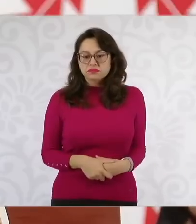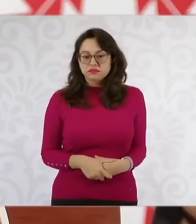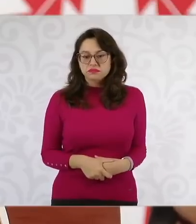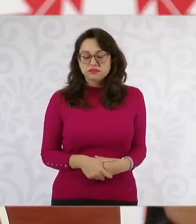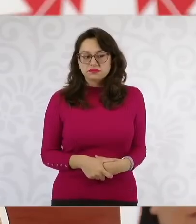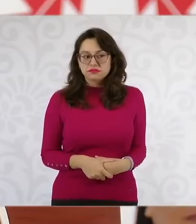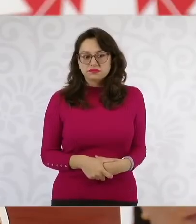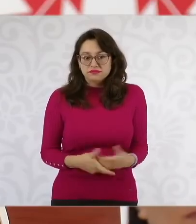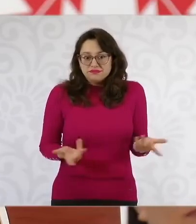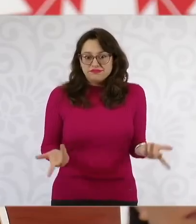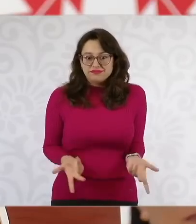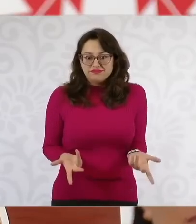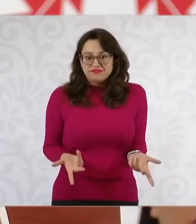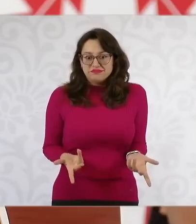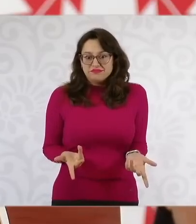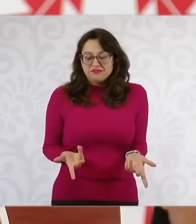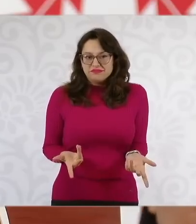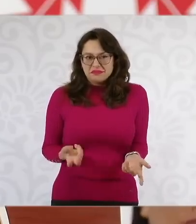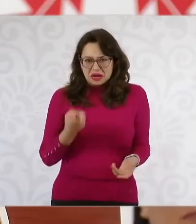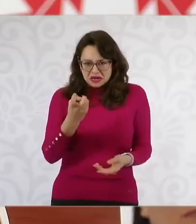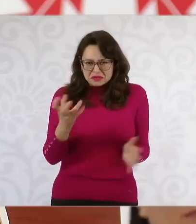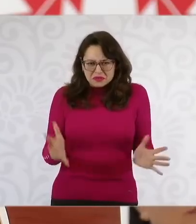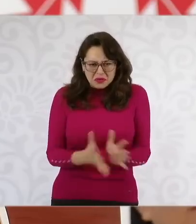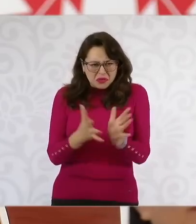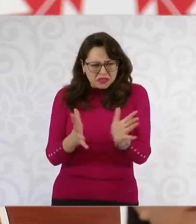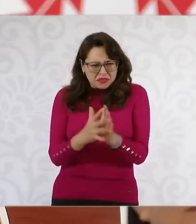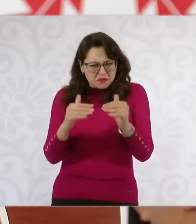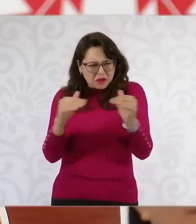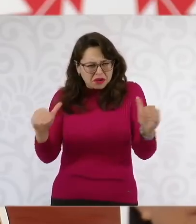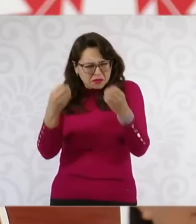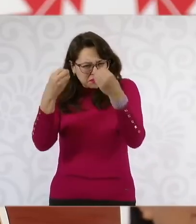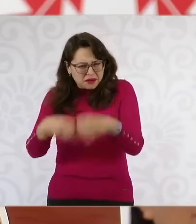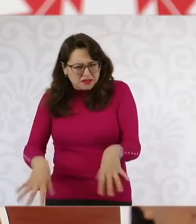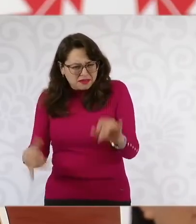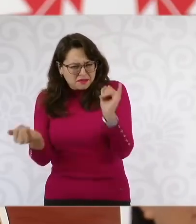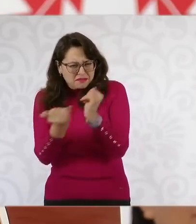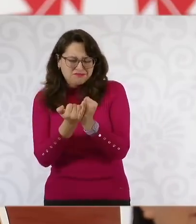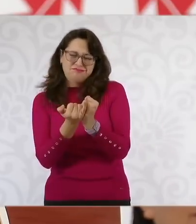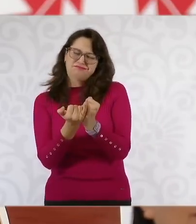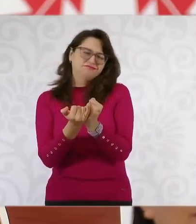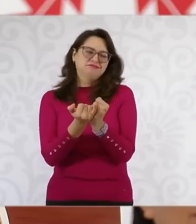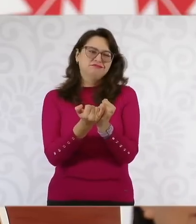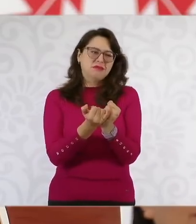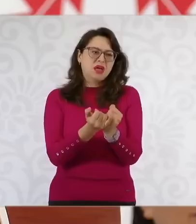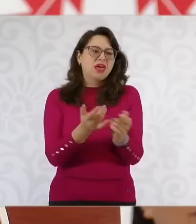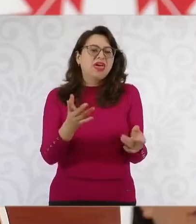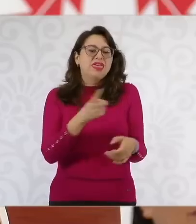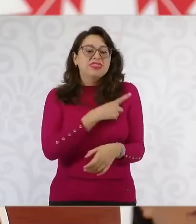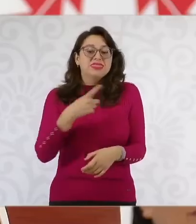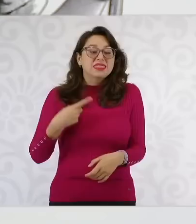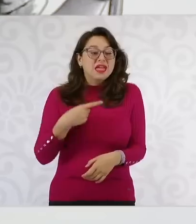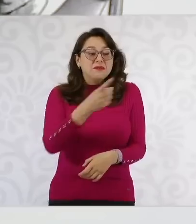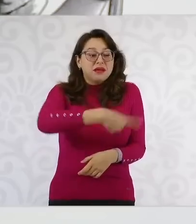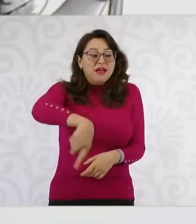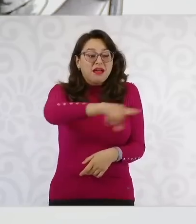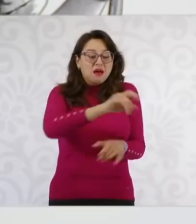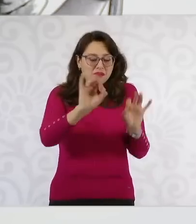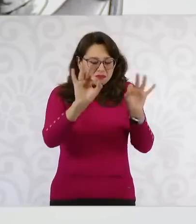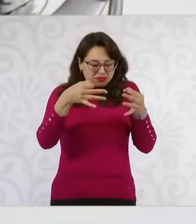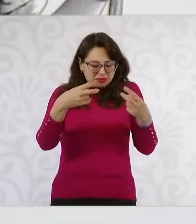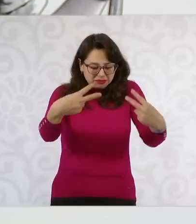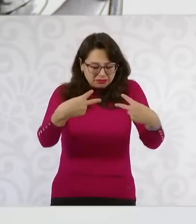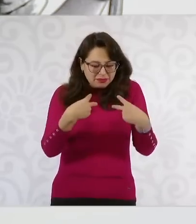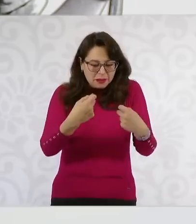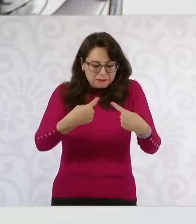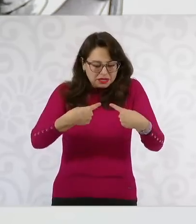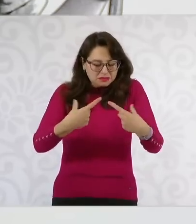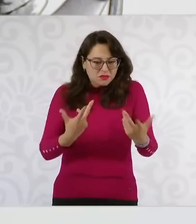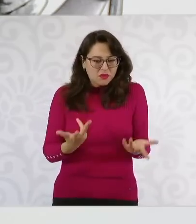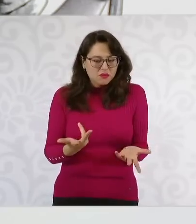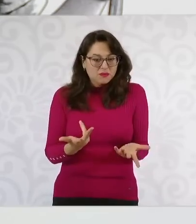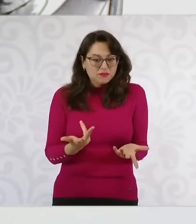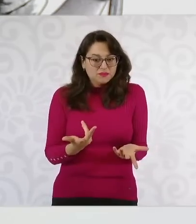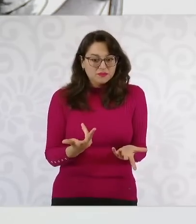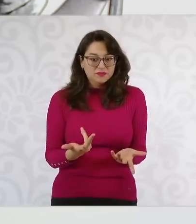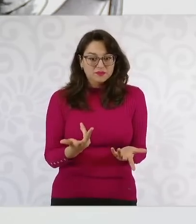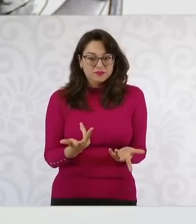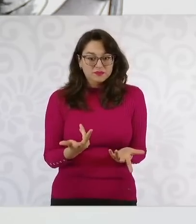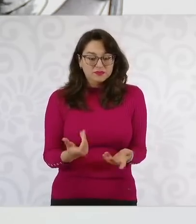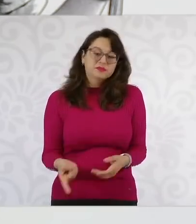24 porque atribuyen su mal resultado a su falta de representatividad en el Congreso